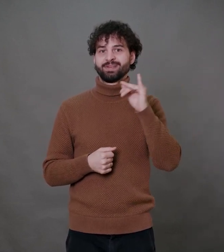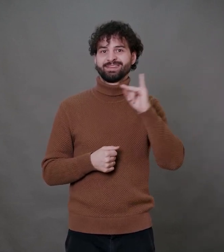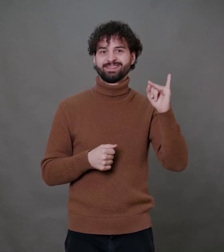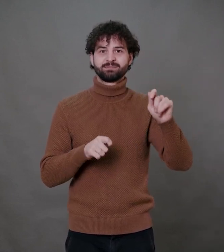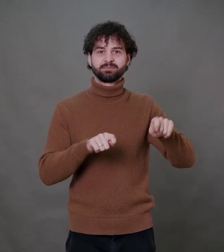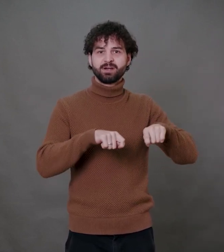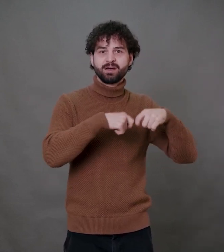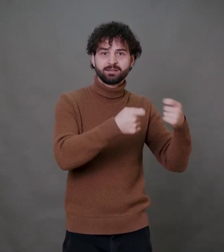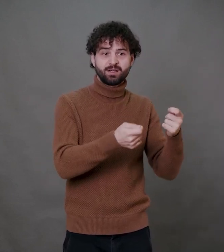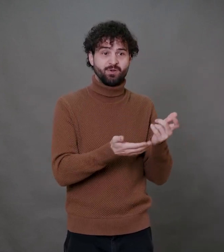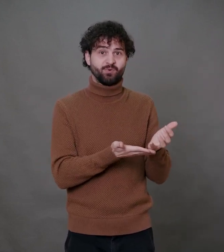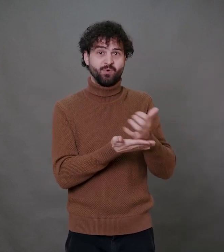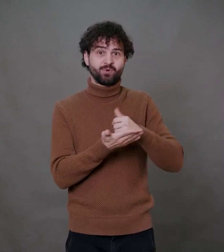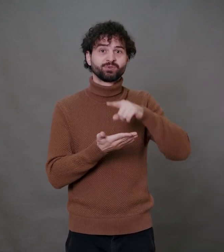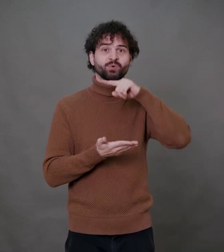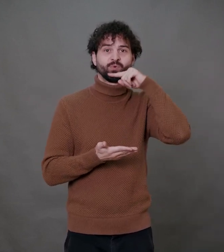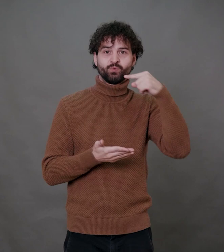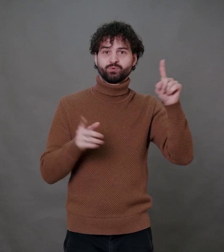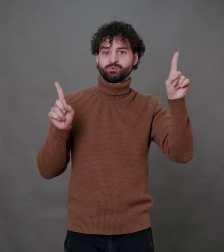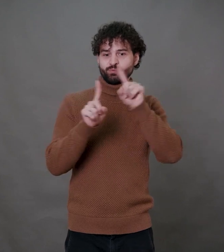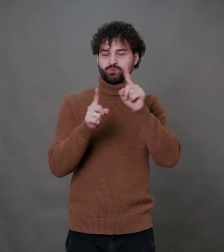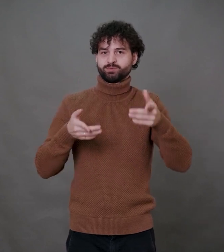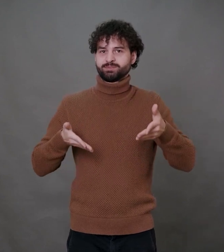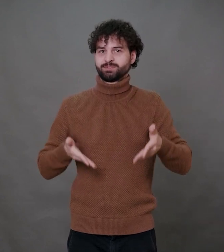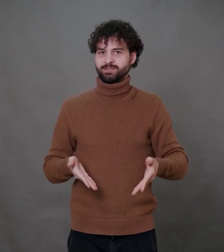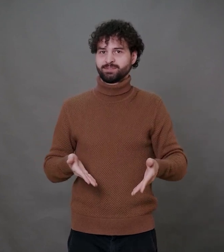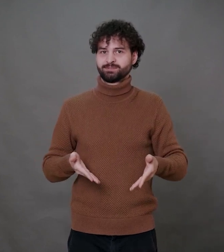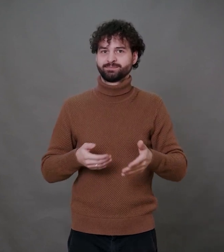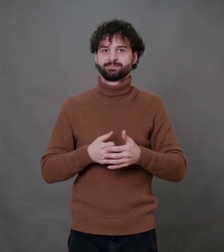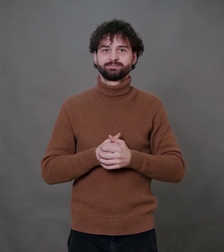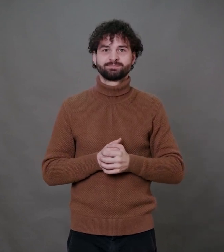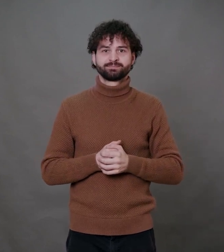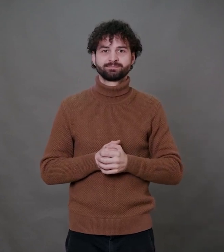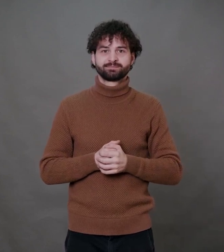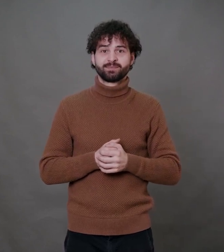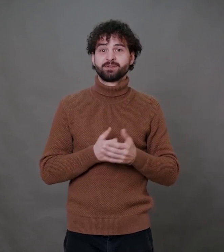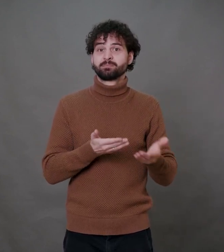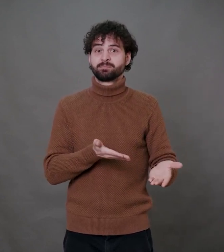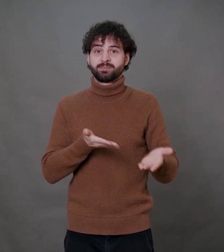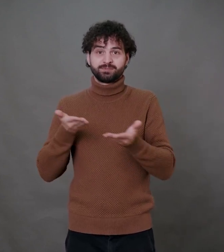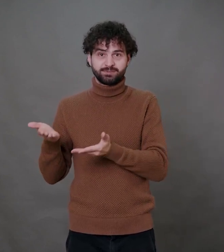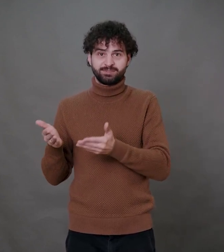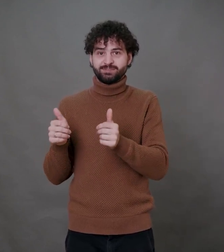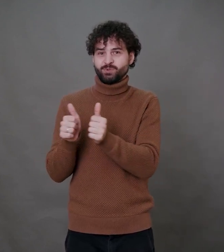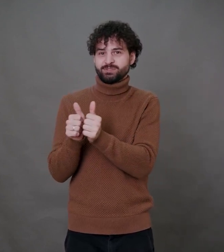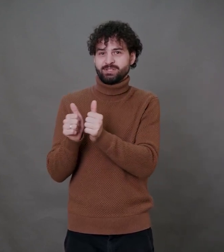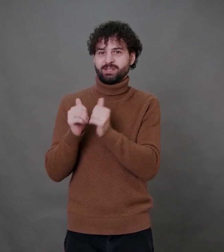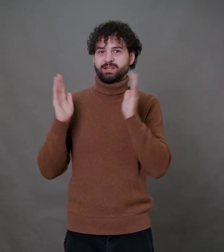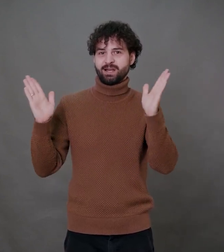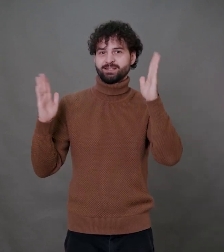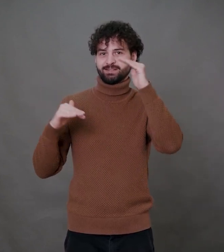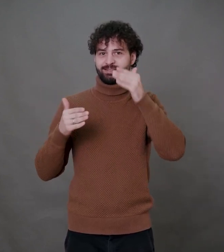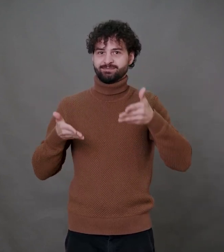и передал в коллекцию Русского музея. Перейдите к соседней картине